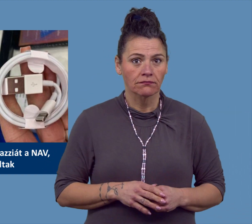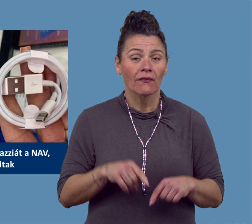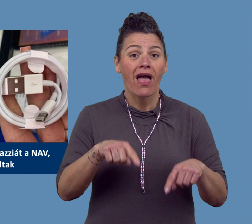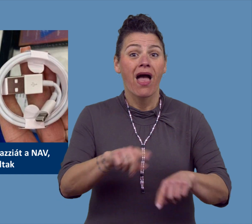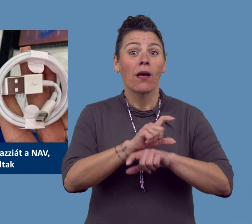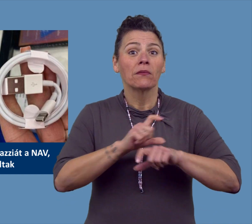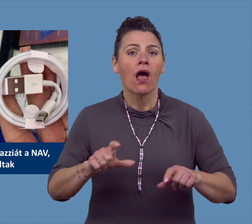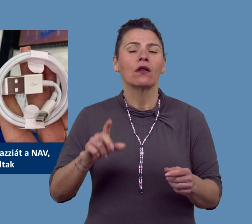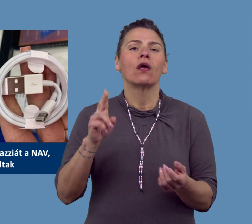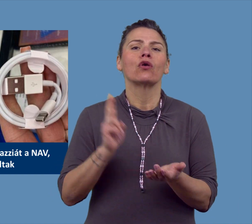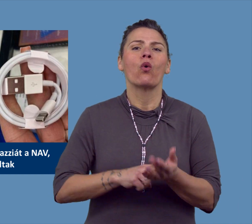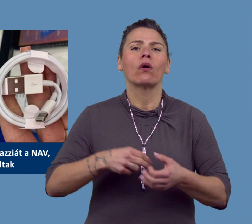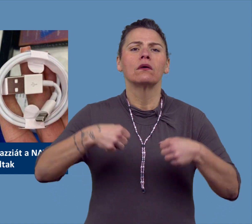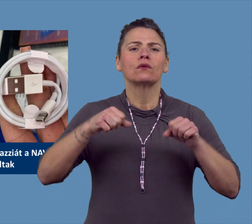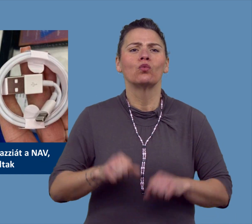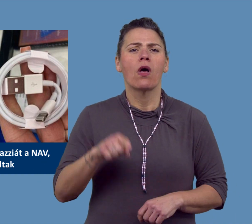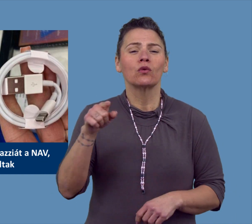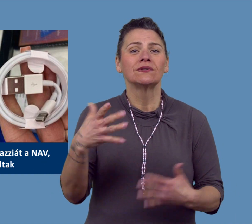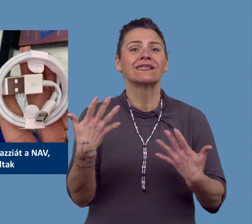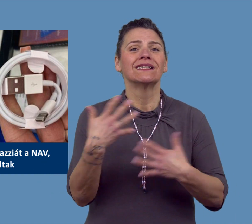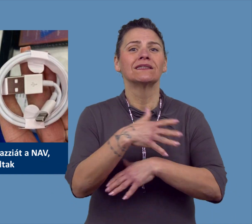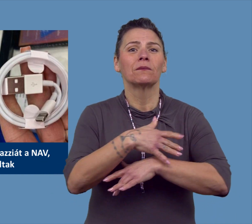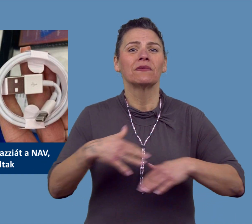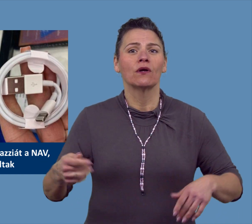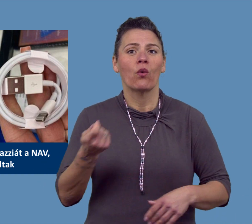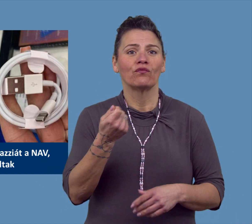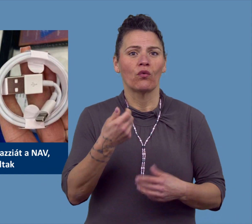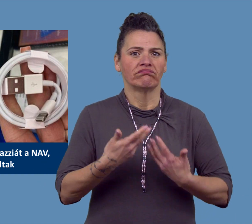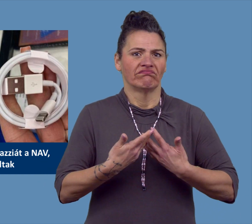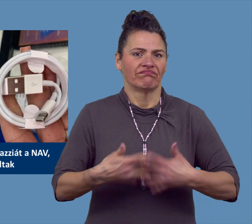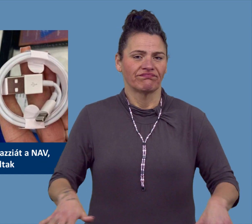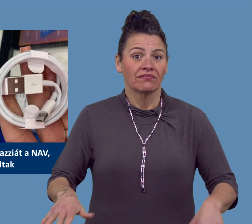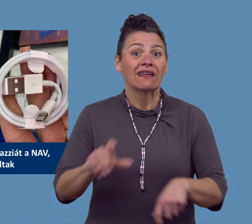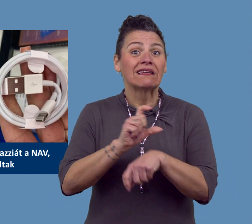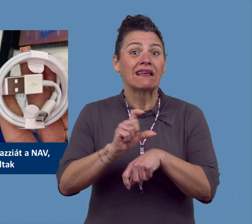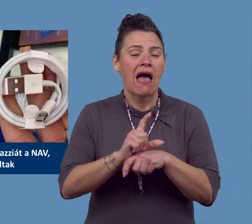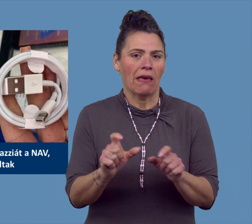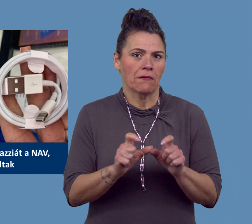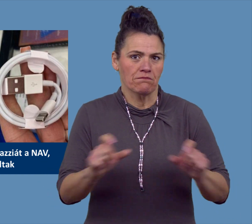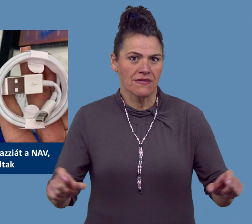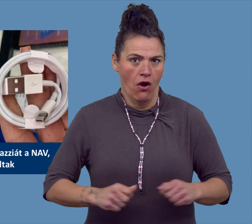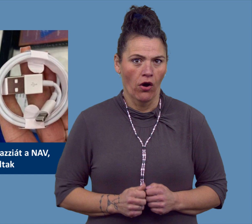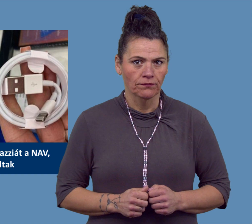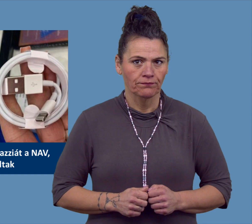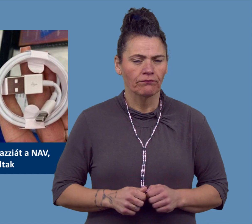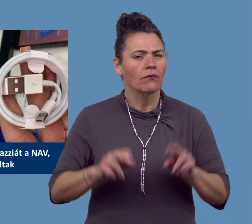csaknem tízmillió forint vagyoni hátrányt okoztak a jogtulajdonosnak.